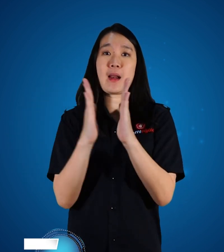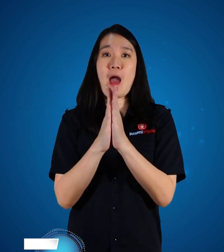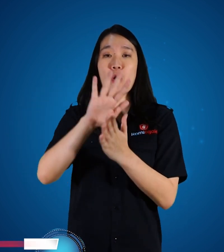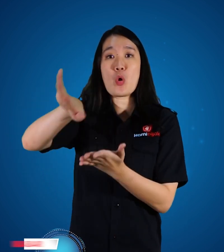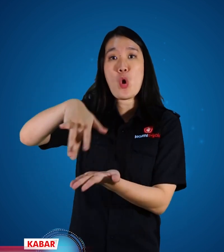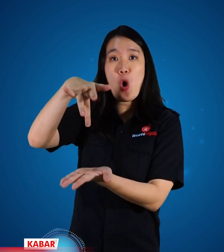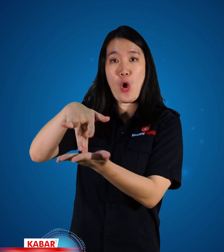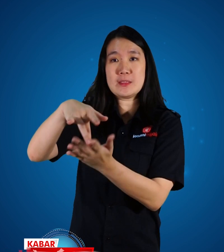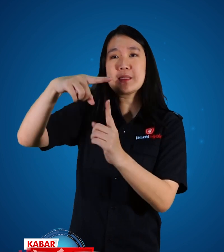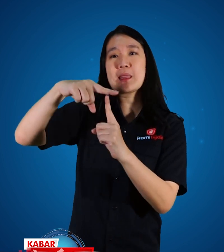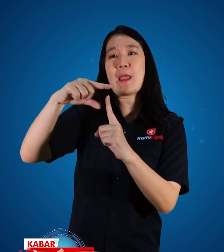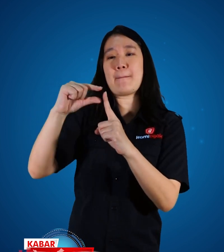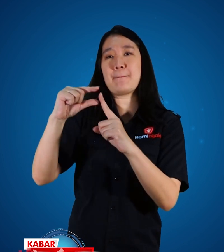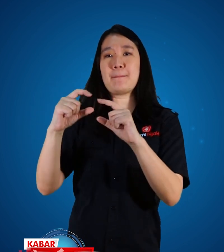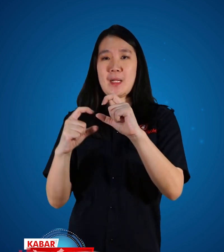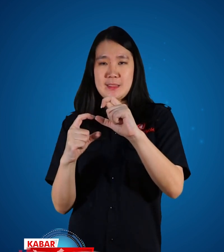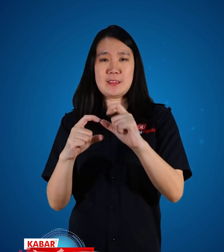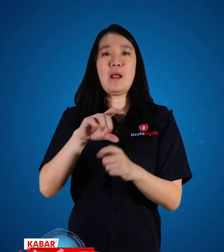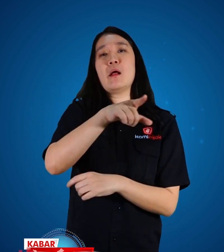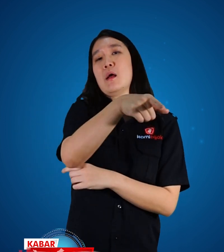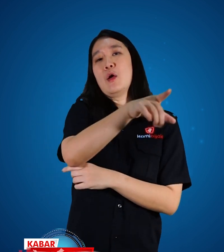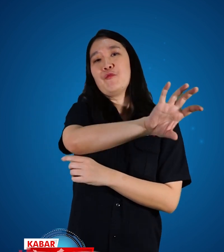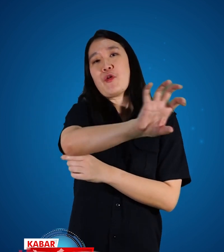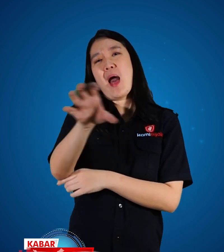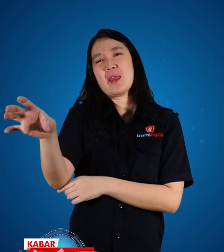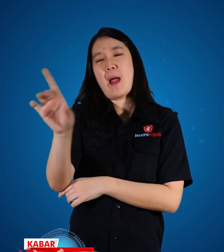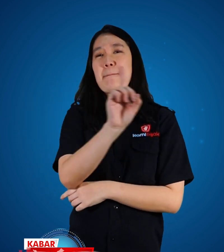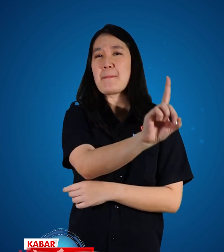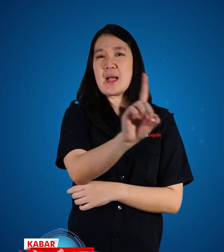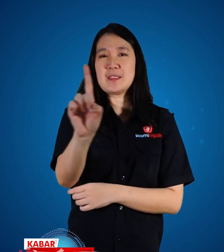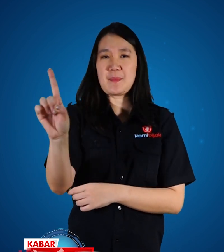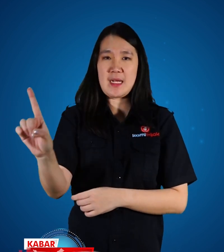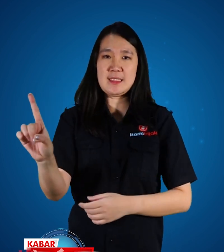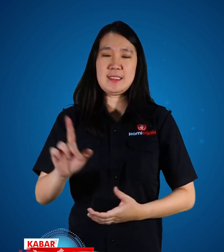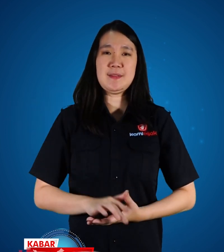dan lokasi TPS di wilayah masing-masing.